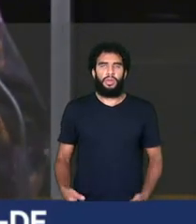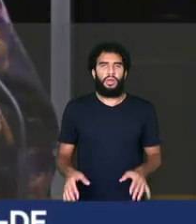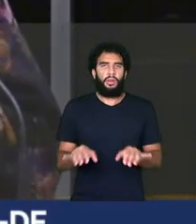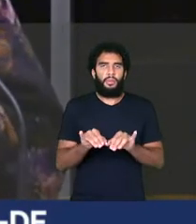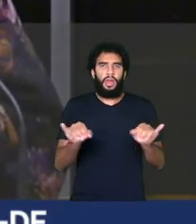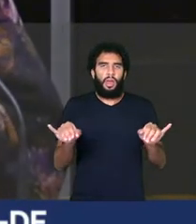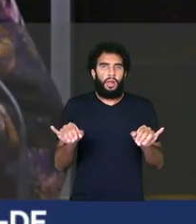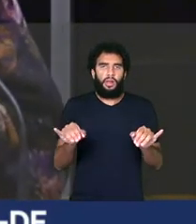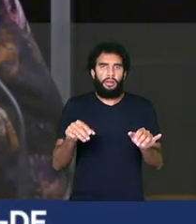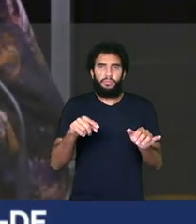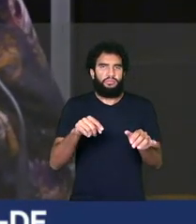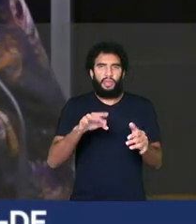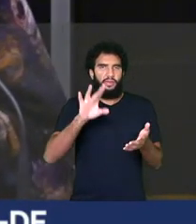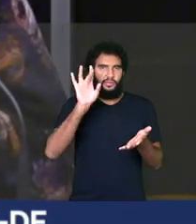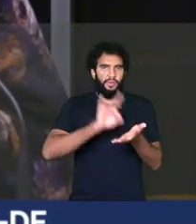NO BRASIL FOI 223%. NÃO É VERDADEIRA A AFIRMAÇÃO DE